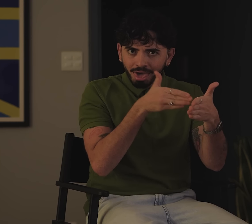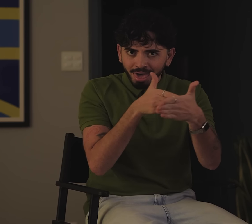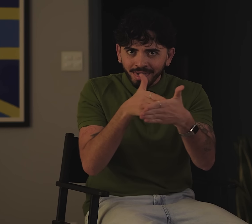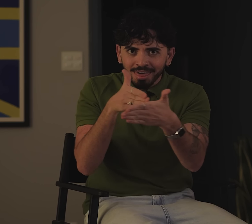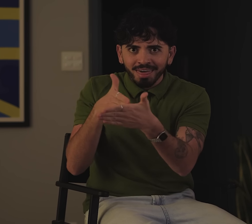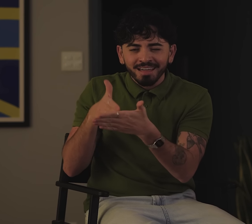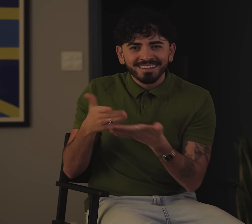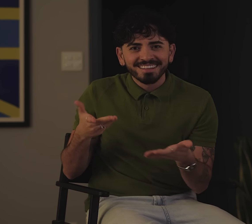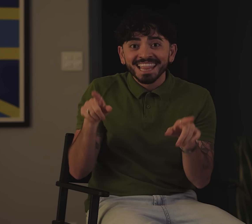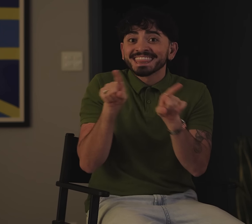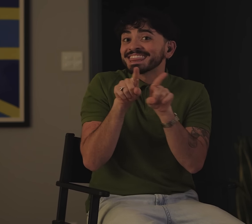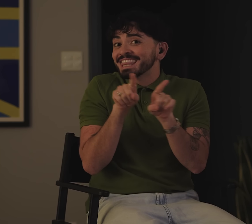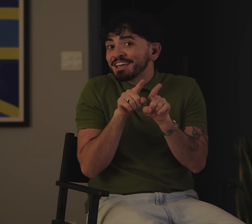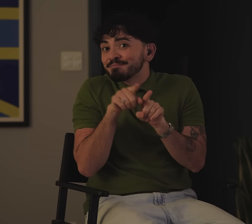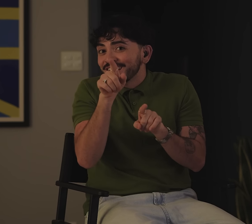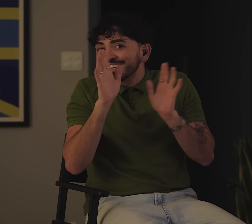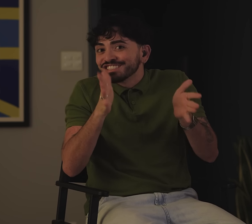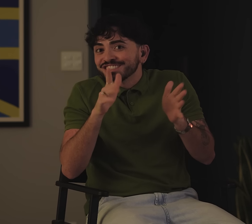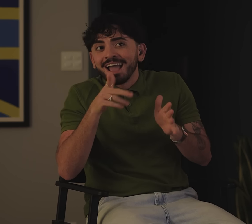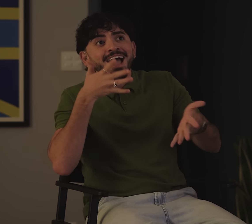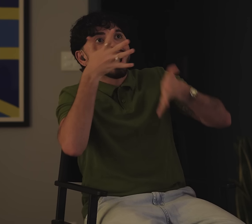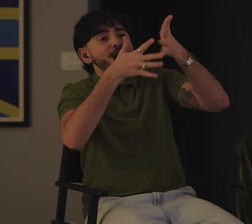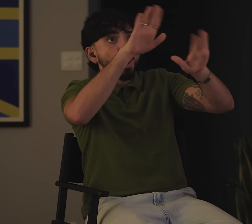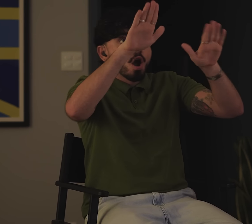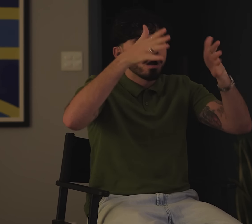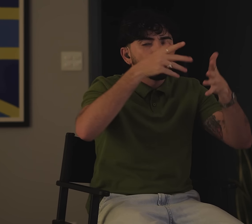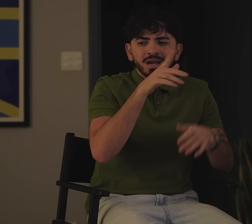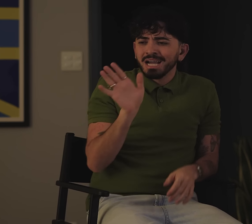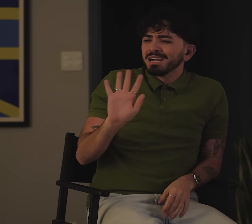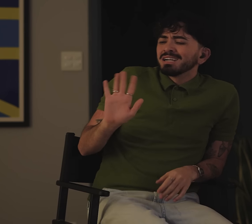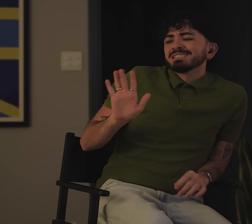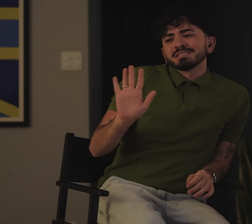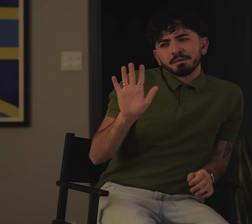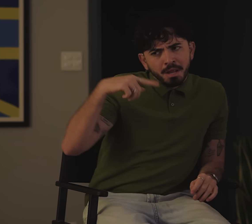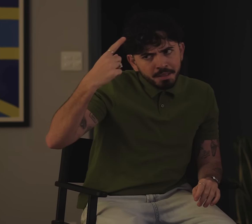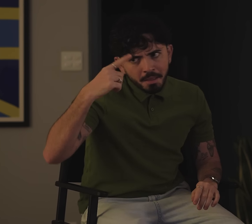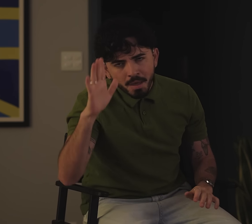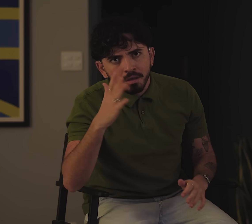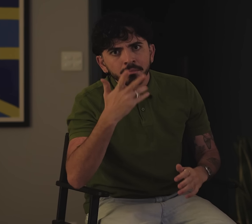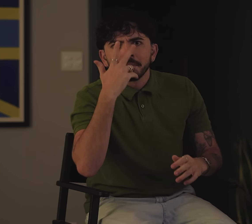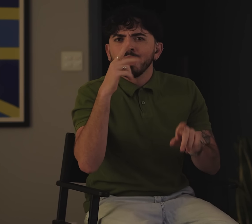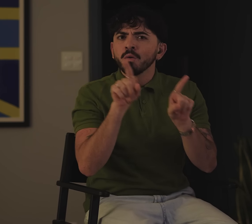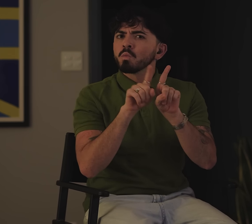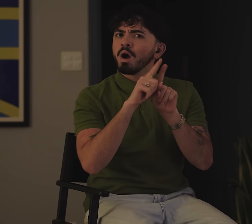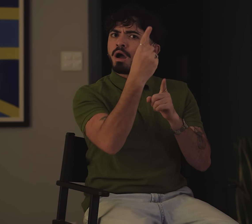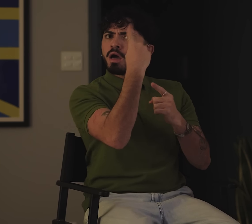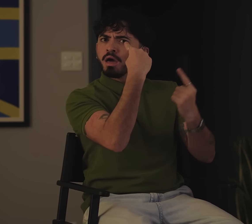cria muitas barreiras para pessoas surdas. Muitas vezes, tentam decidir por nós até onde podemos chegar,